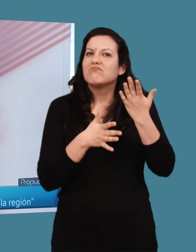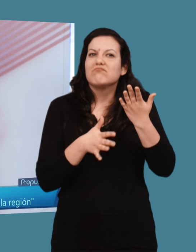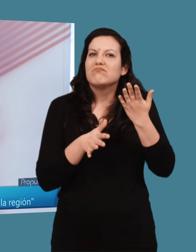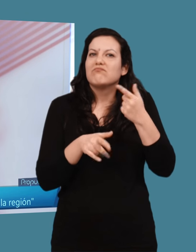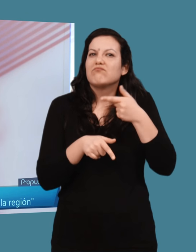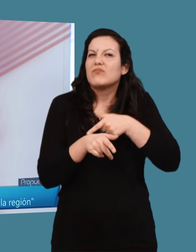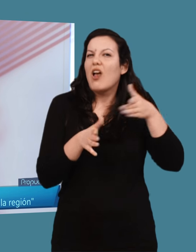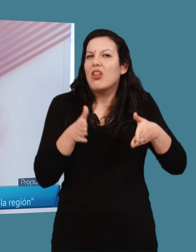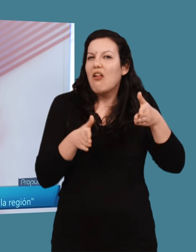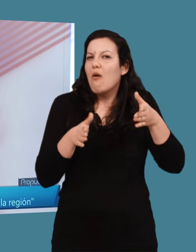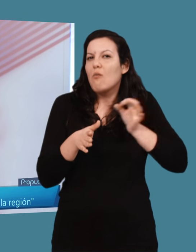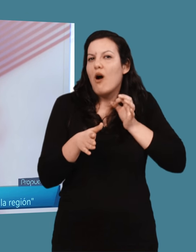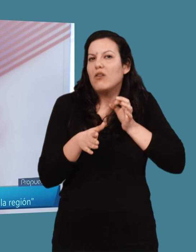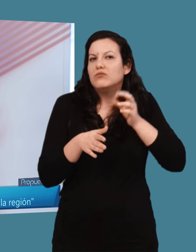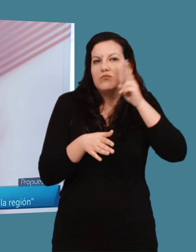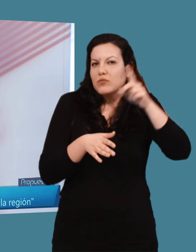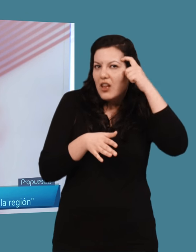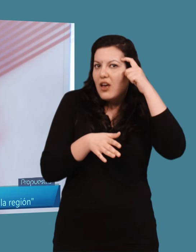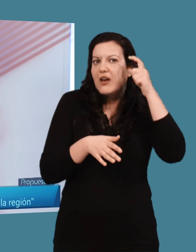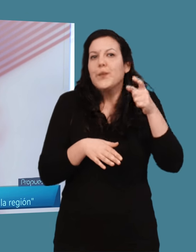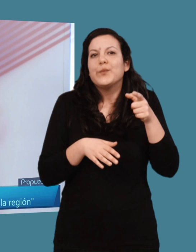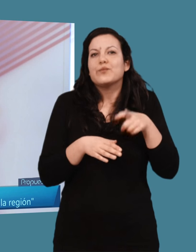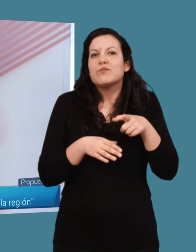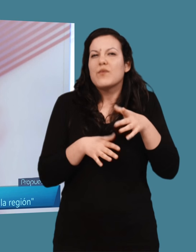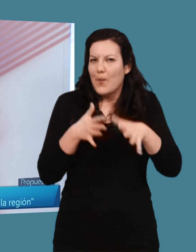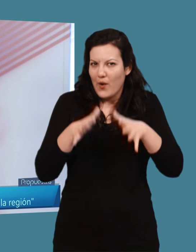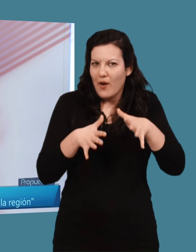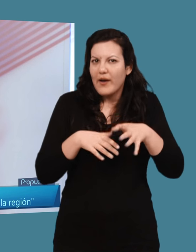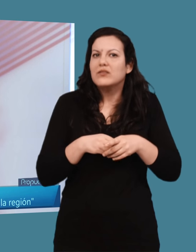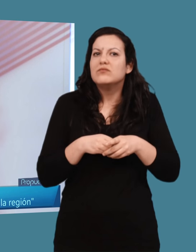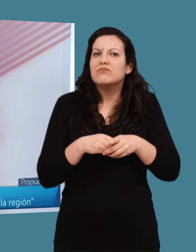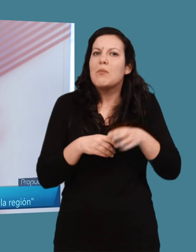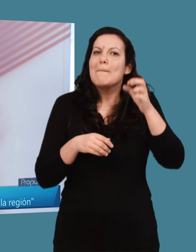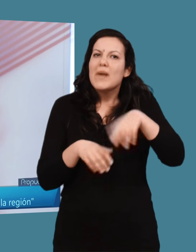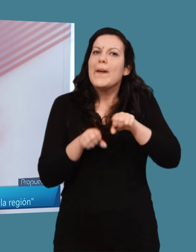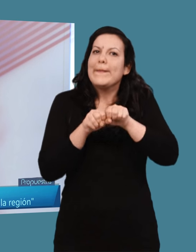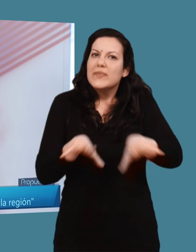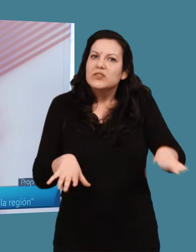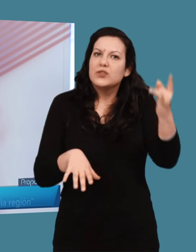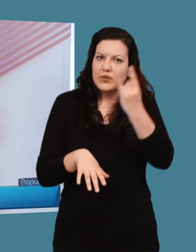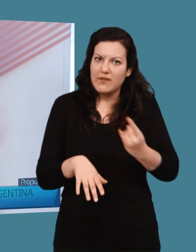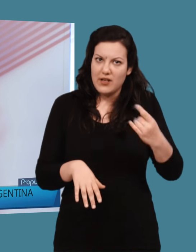por esta época del año 2010, aproximadamente, el plan de expansión de la Universidad Argentina.